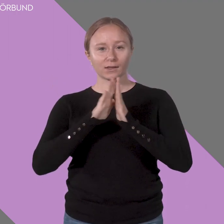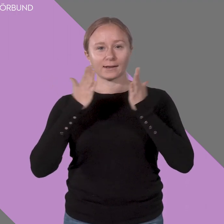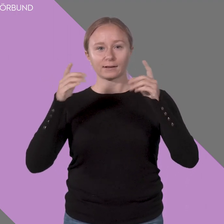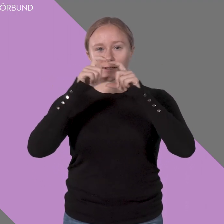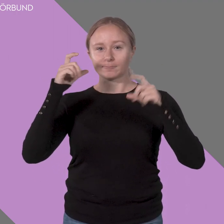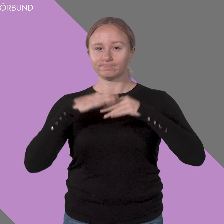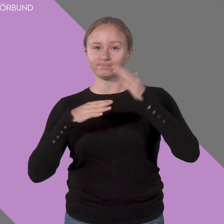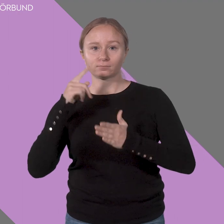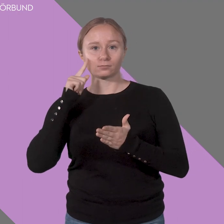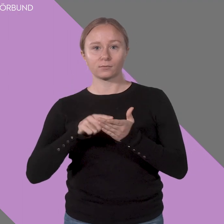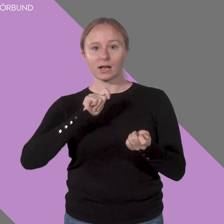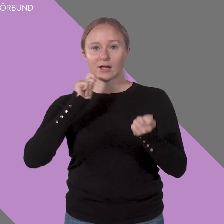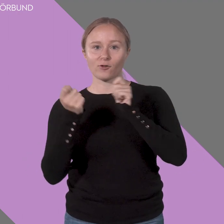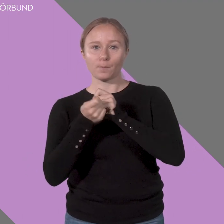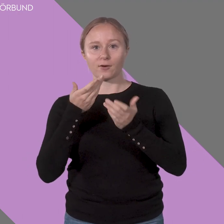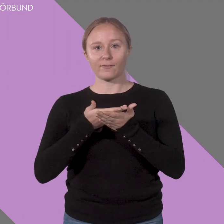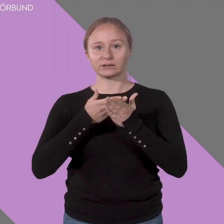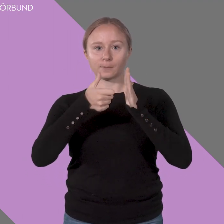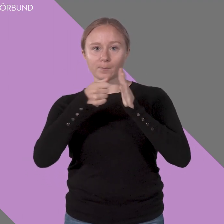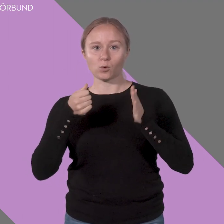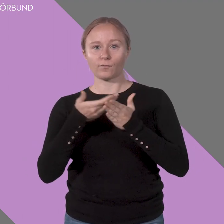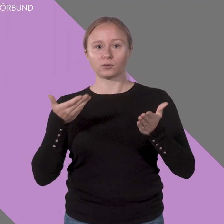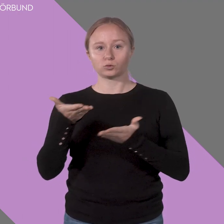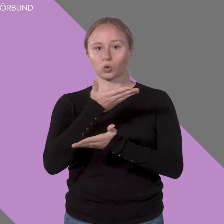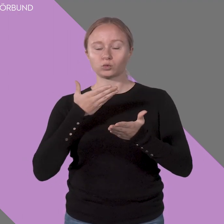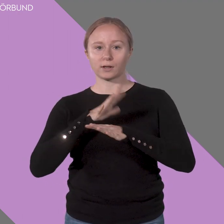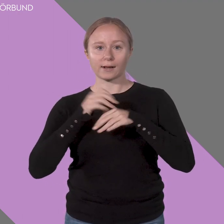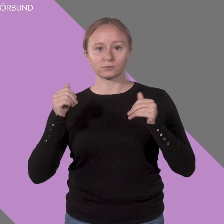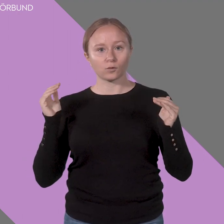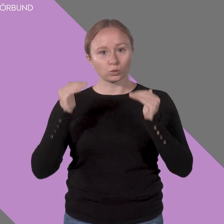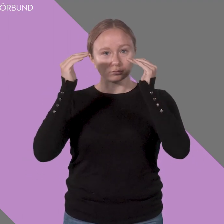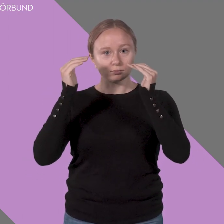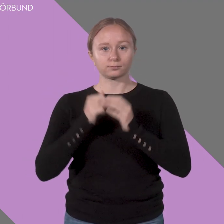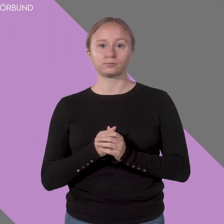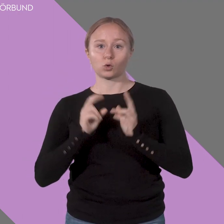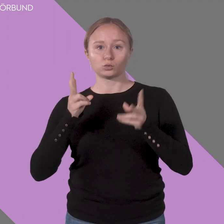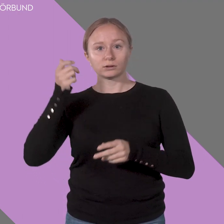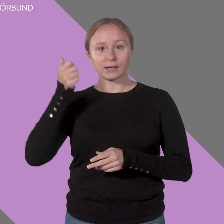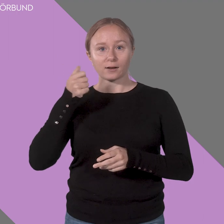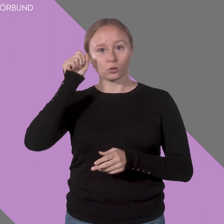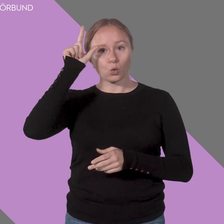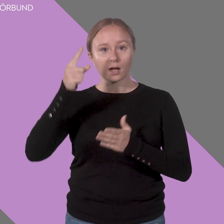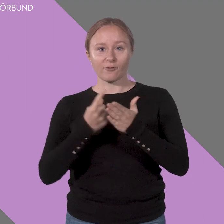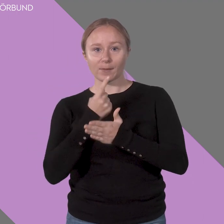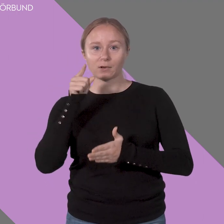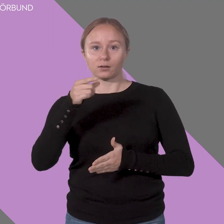Tidningen behandlar bland annat reformen av finansieringsmodellen - för social- och hälsoorganisationerna samt seniorernas kulturevenemang -